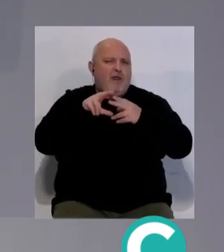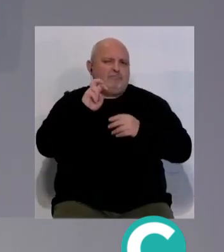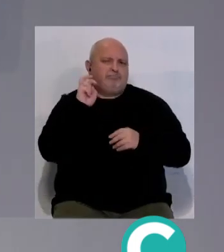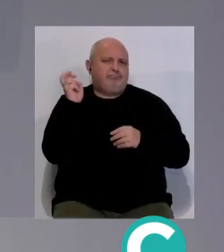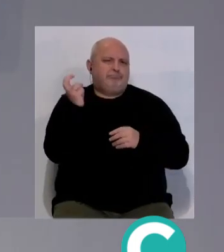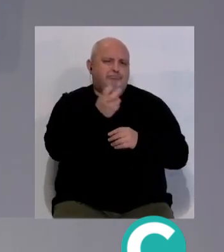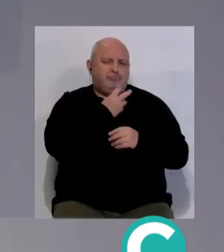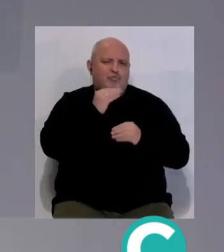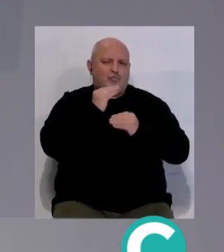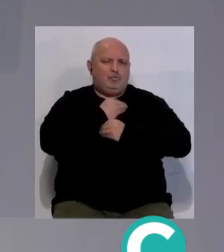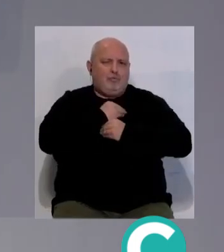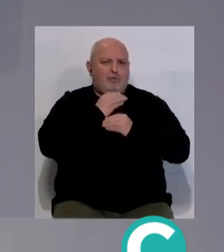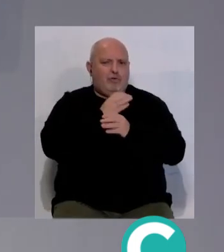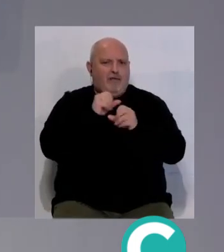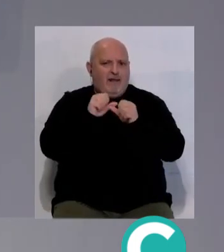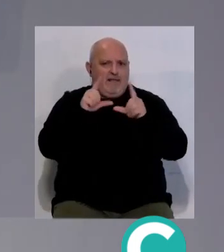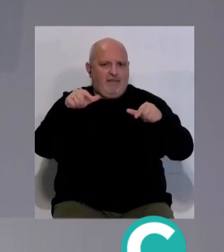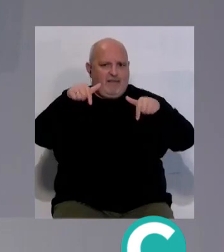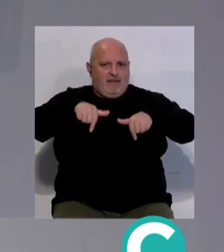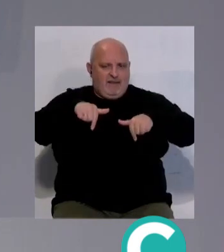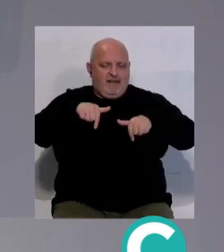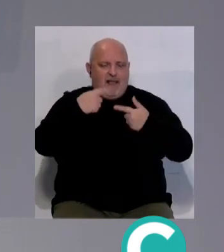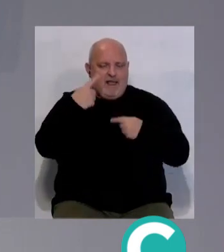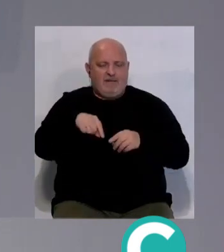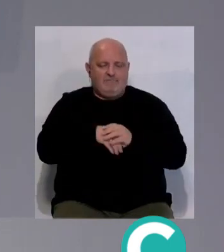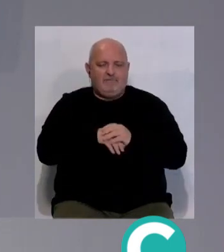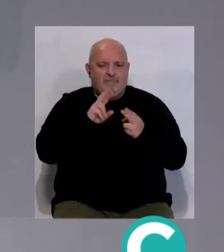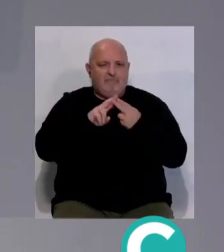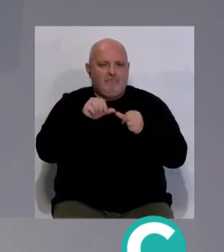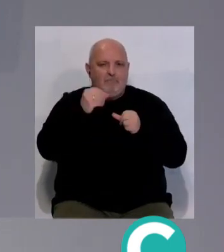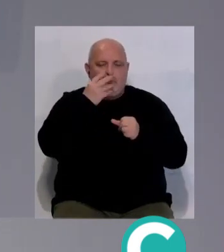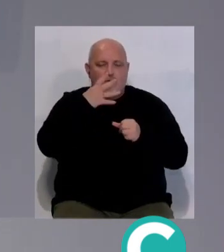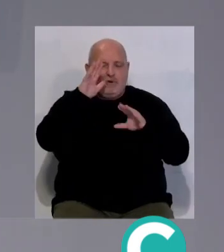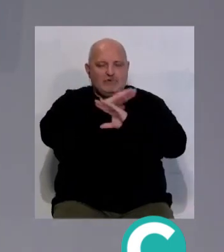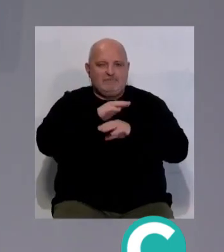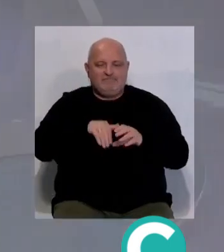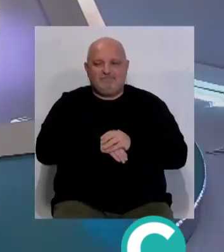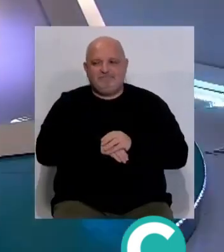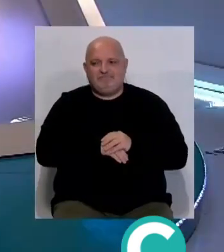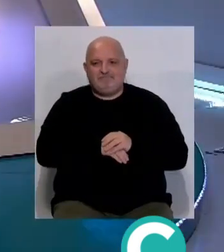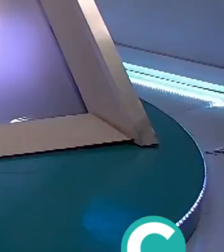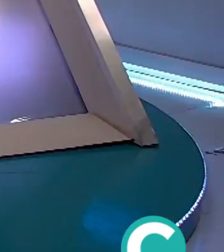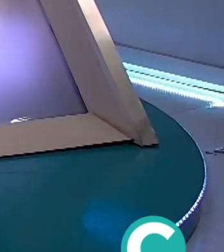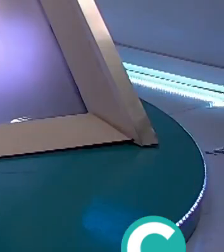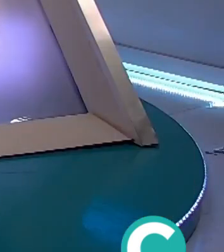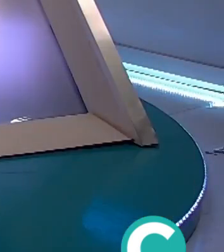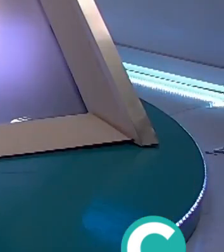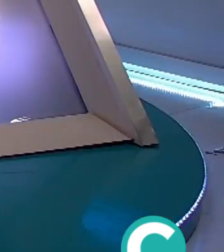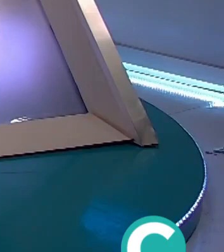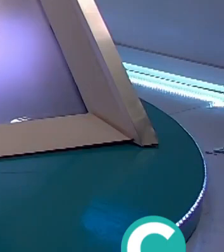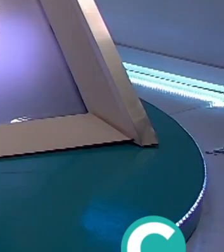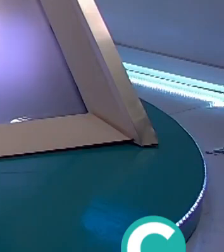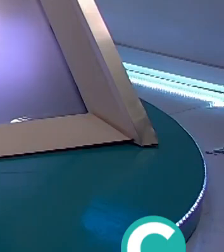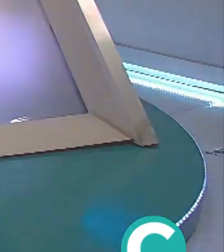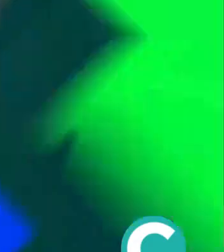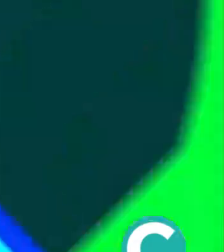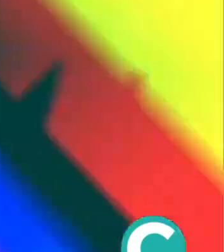los diferentes perfiles y redes sociales con los que cuenta esta casa que pasen una feliz [Música]